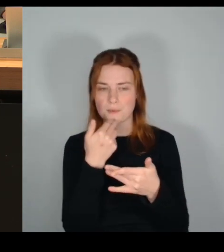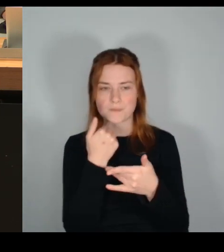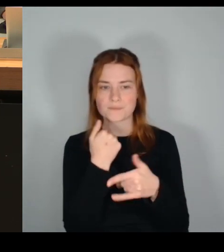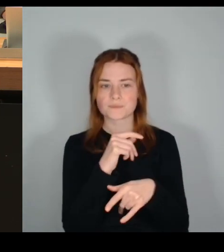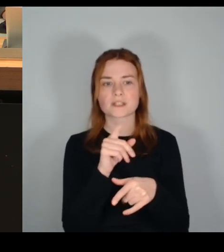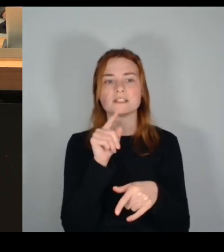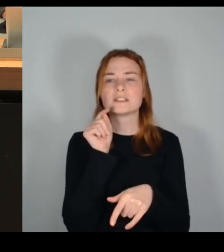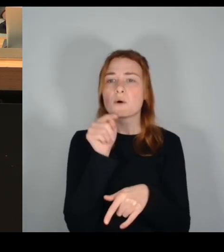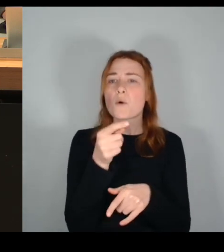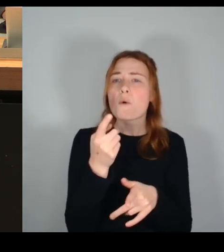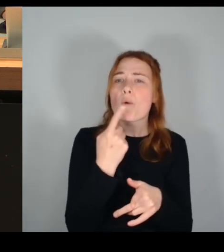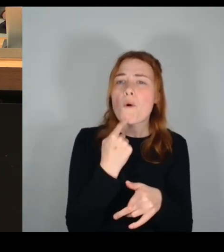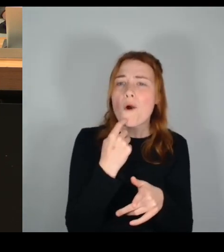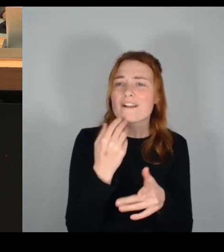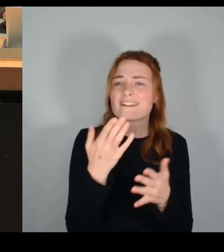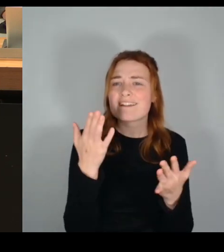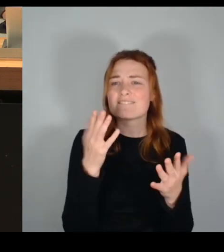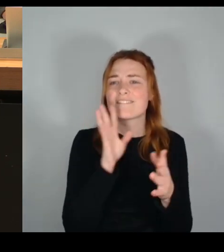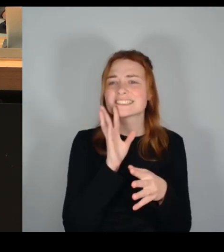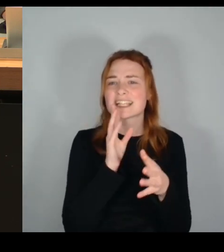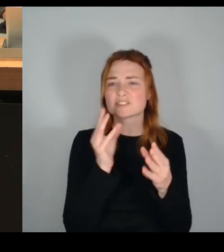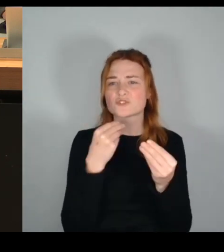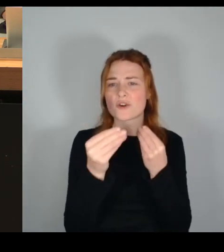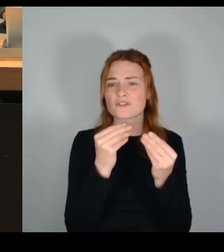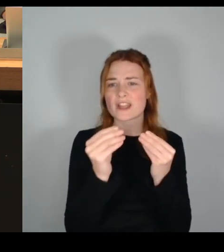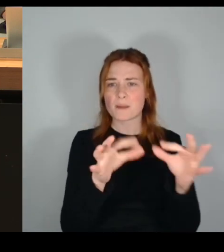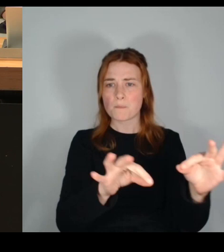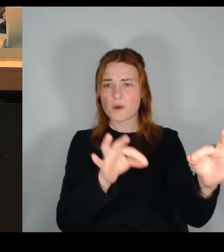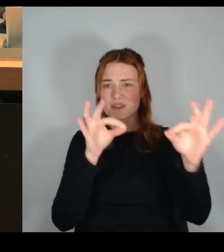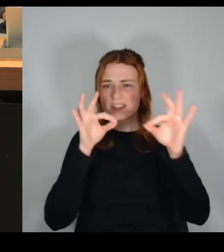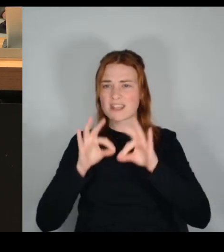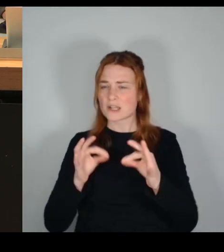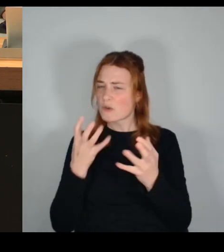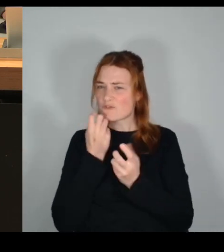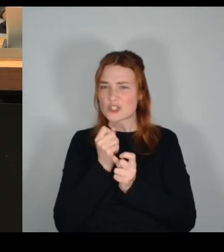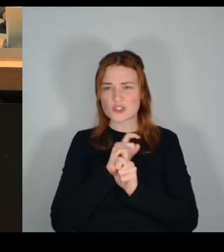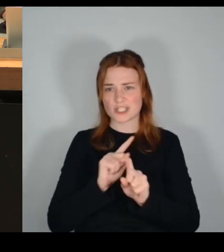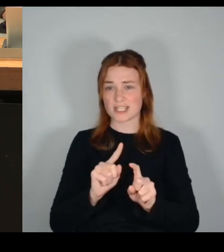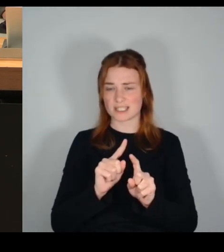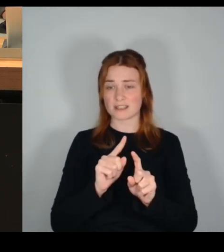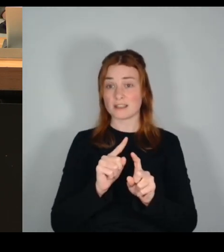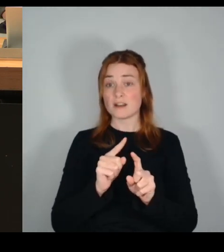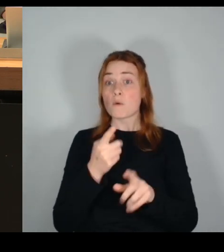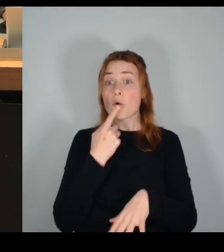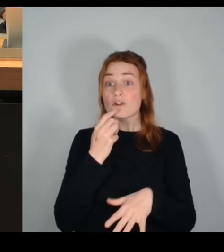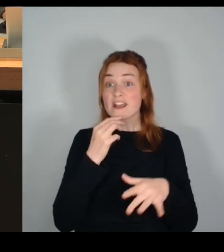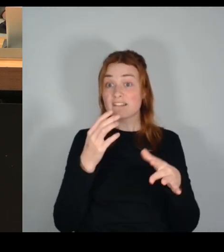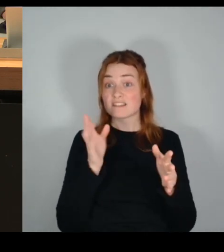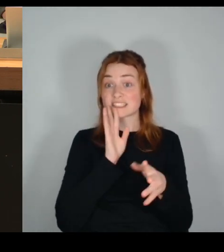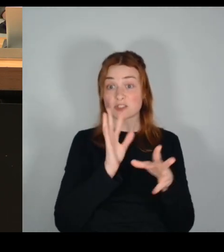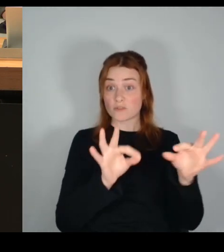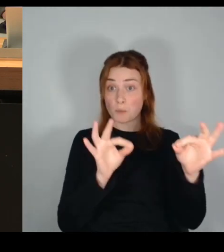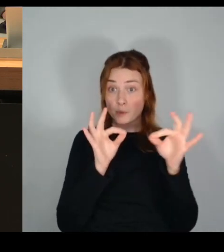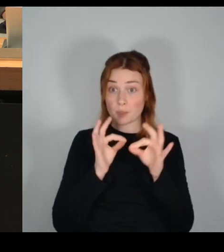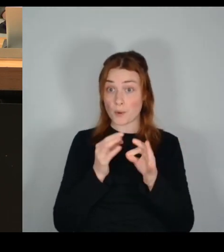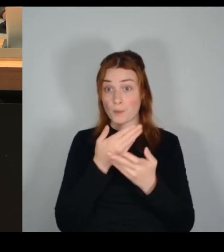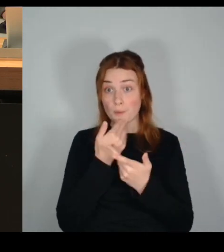Und schauen Sie, es ist schon bedauerlich. Sie wollen ja mal wieder an die Macht. Irgendwann mal und da werden Sie sich natürlich um